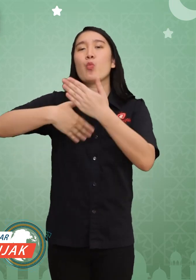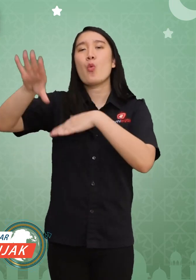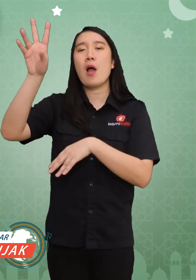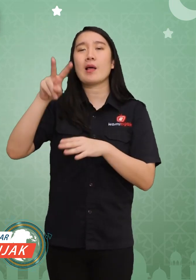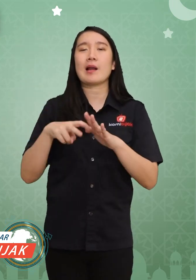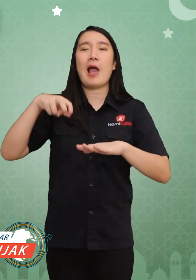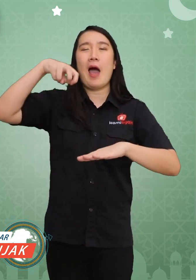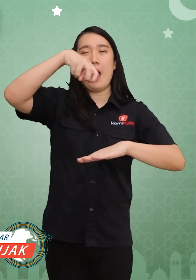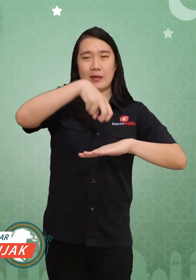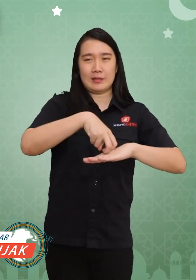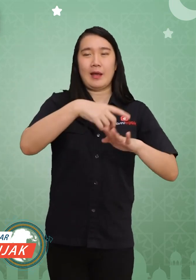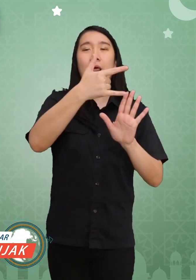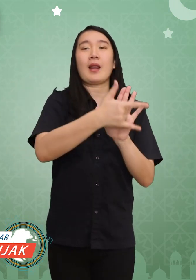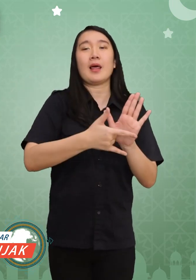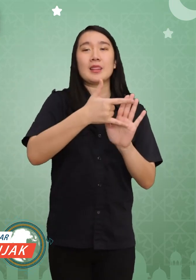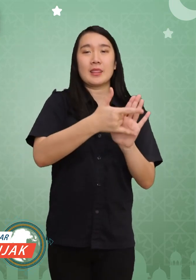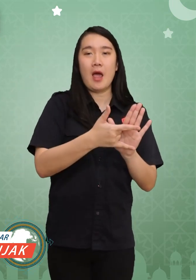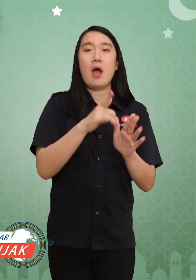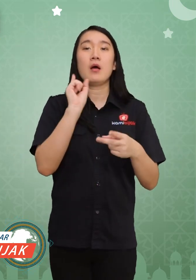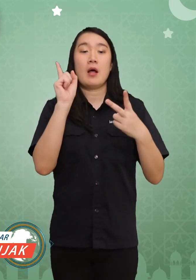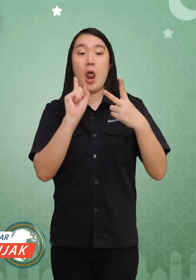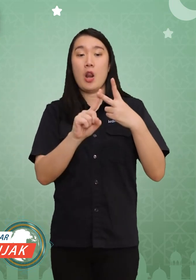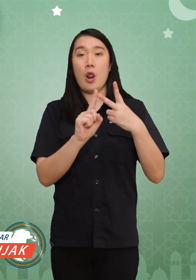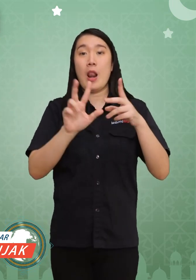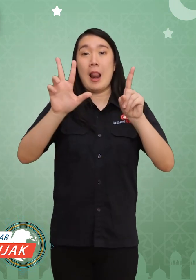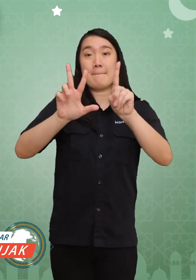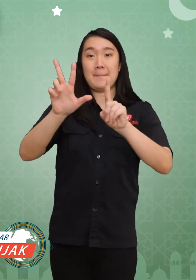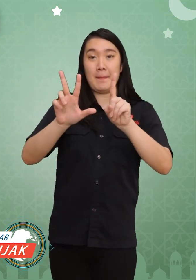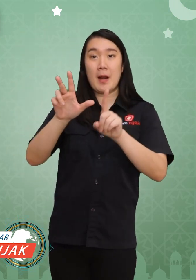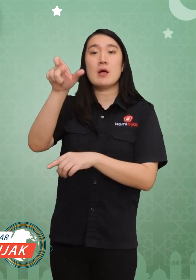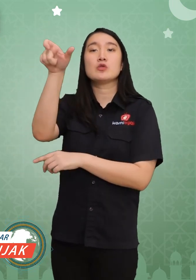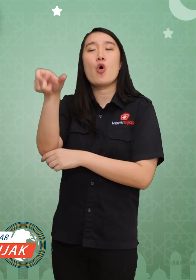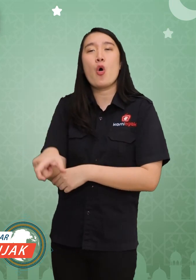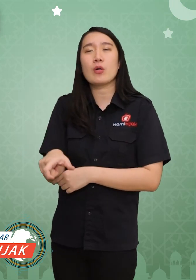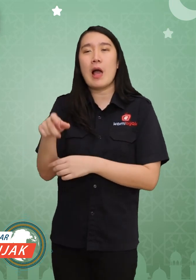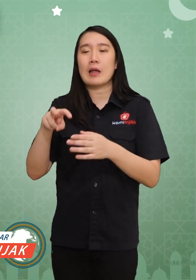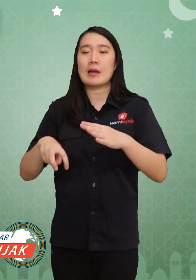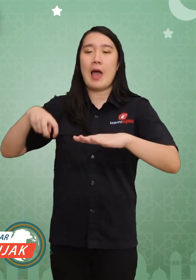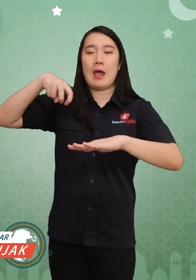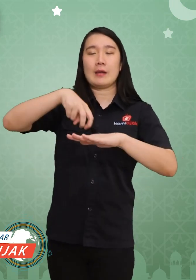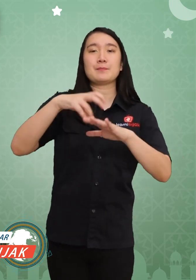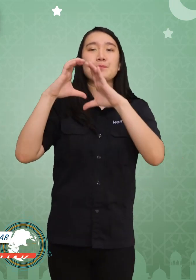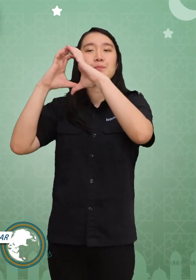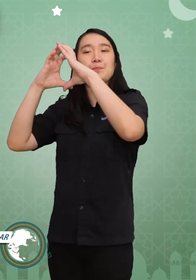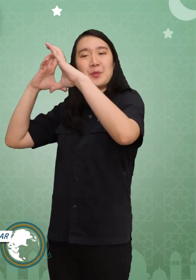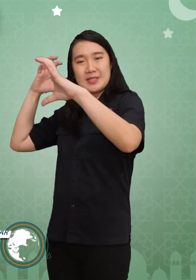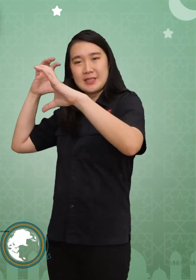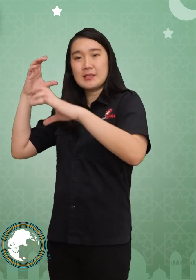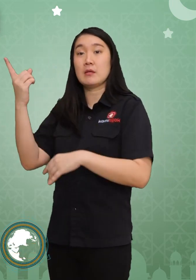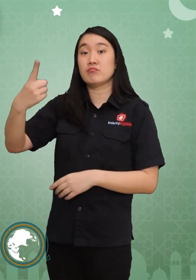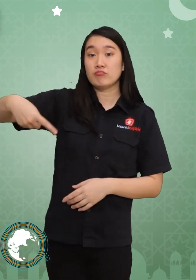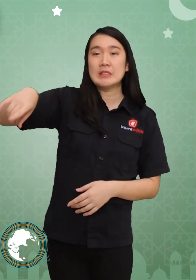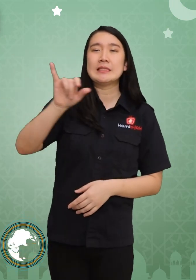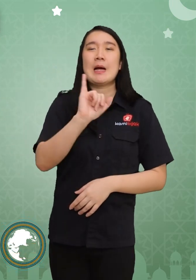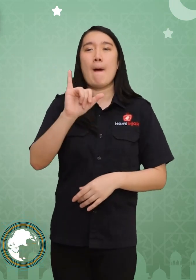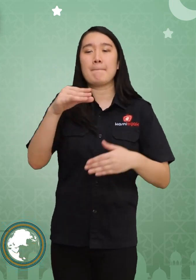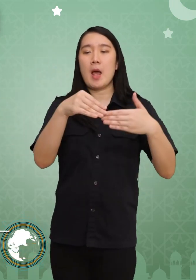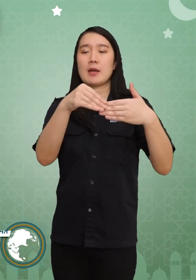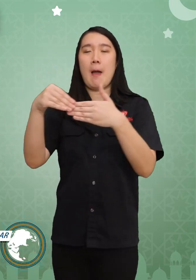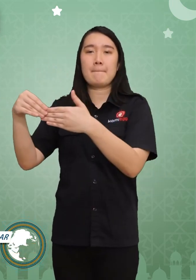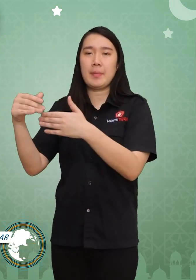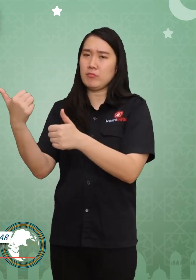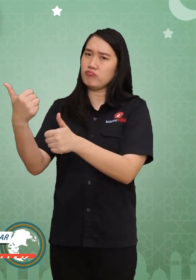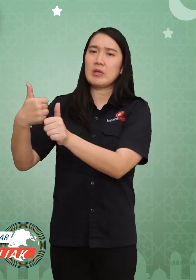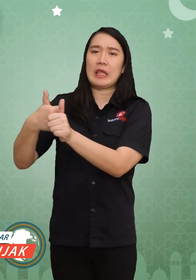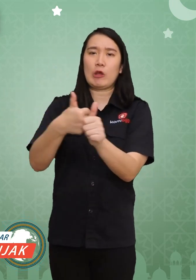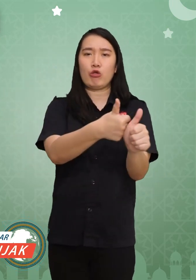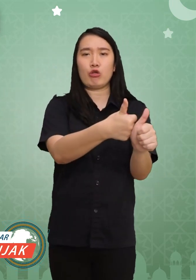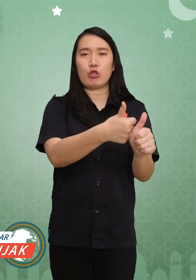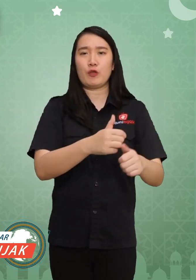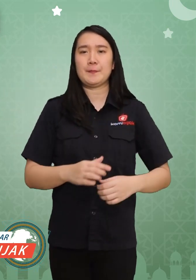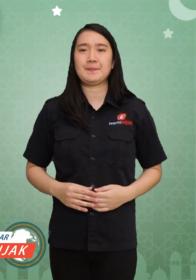pulang naik kereta api dan 18 orang naik bis, termasuk para pendamping ikut.